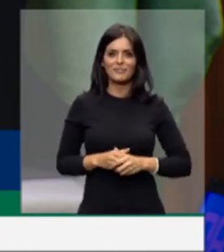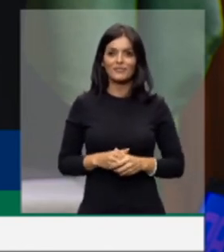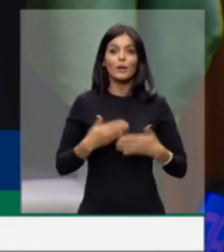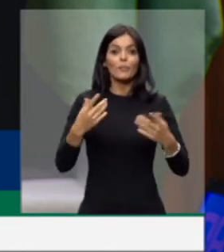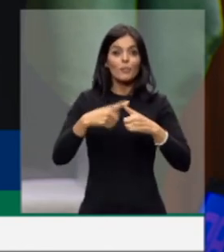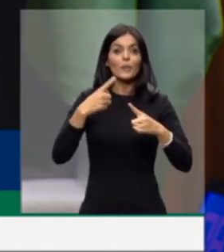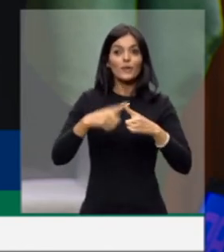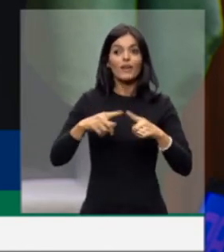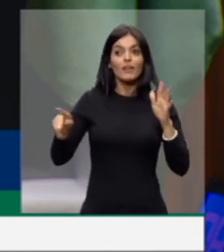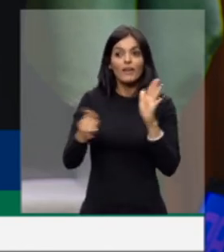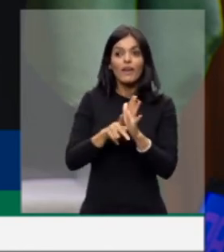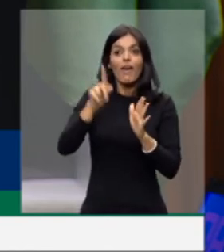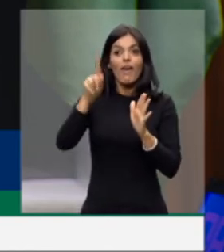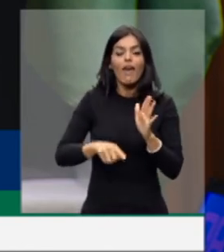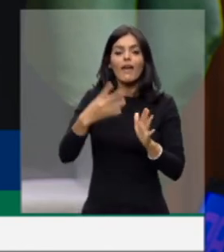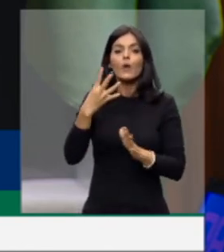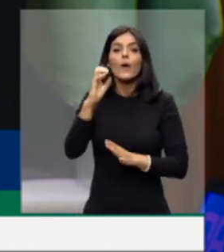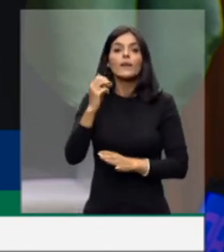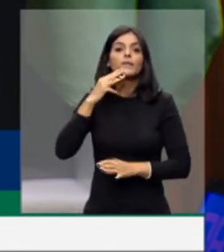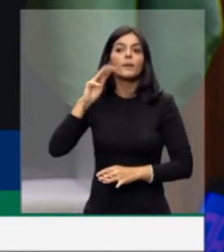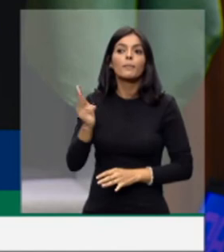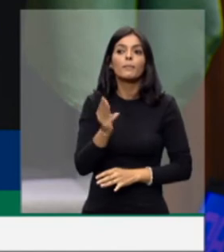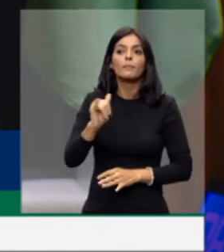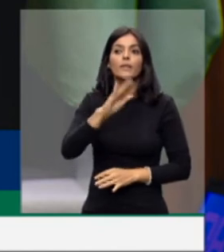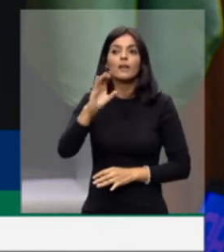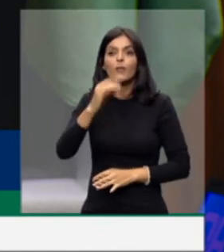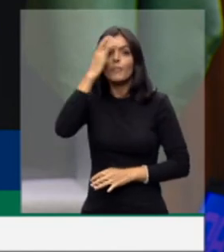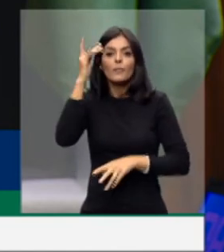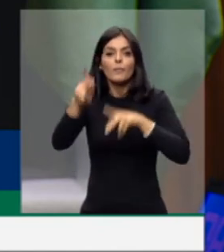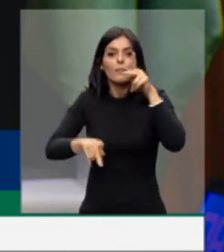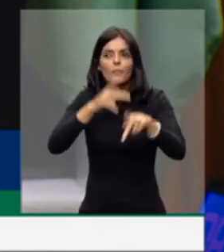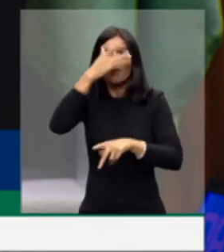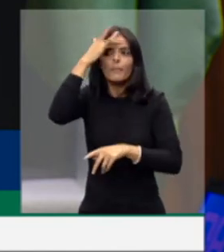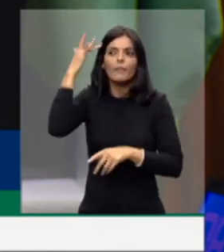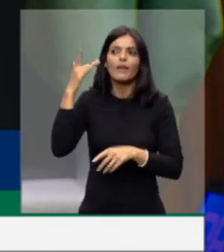MOMENTO DE UNIR SENADO E CÂ MARA, PARA TRAZER UM GRANDE PRESENTE PARA MAIS DE 40